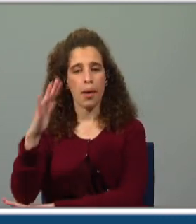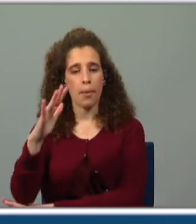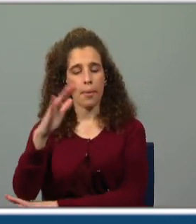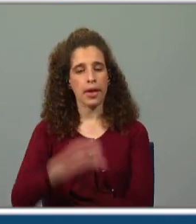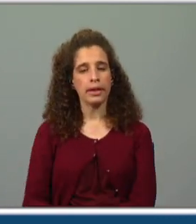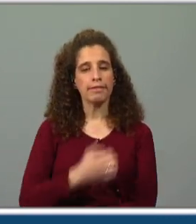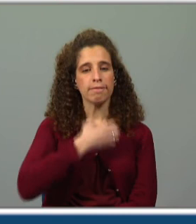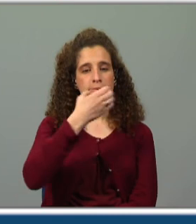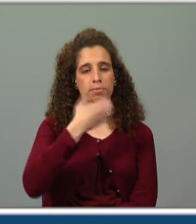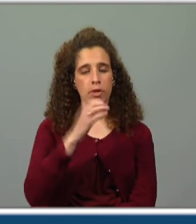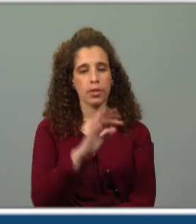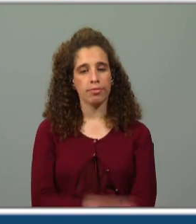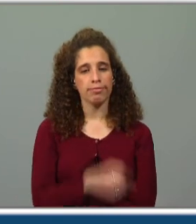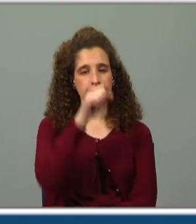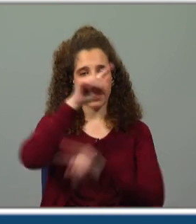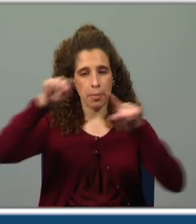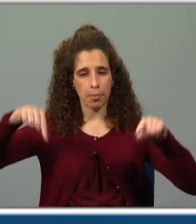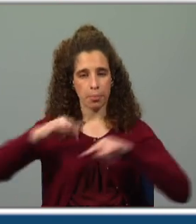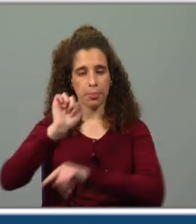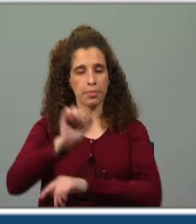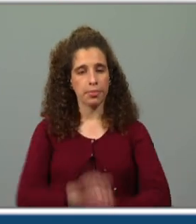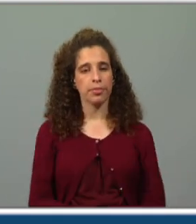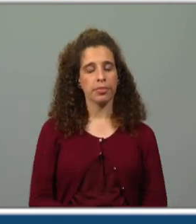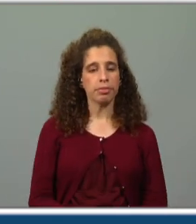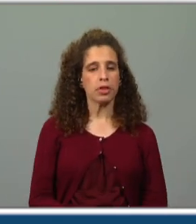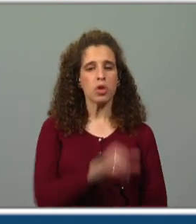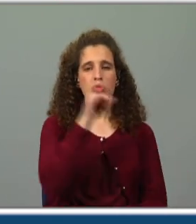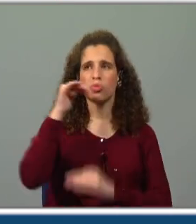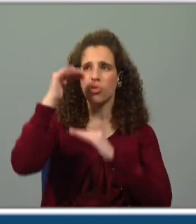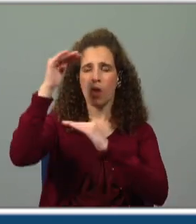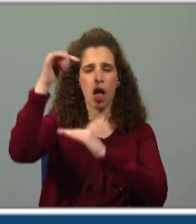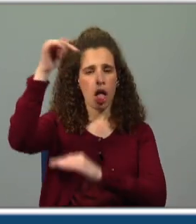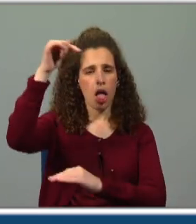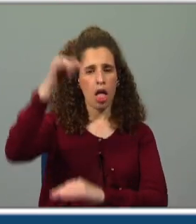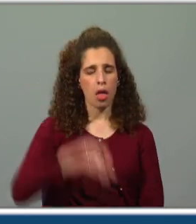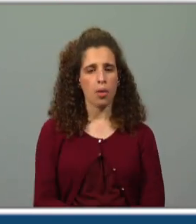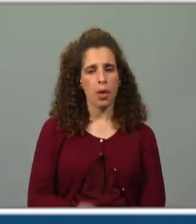quinta e sobre o céu estão nas grandes árvores 週四在天空的大樹上